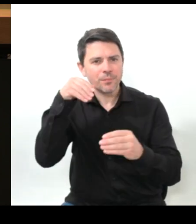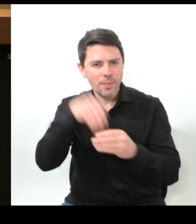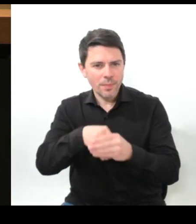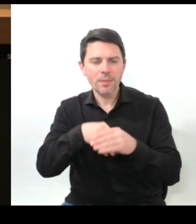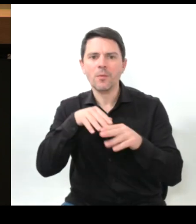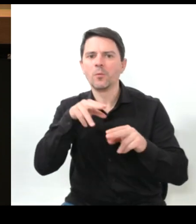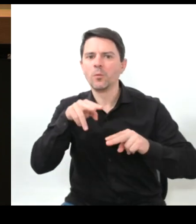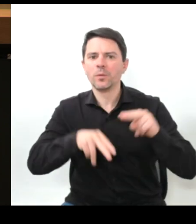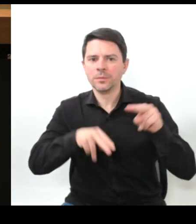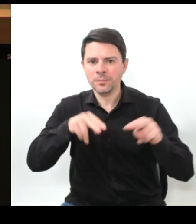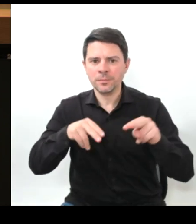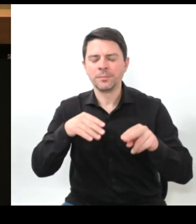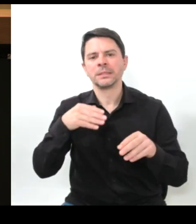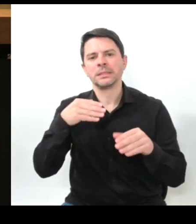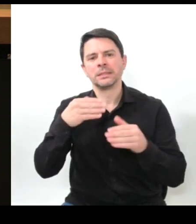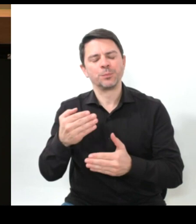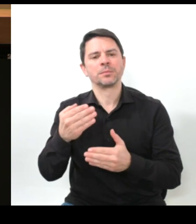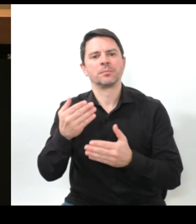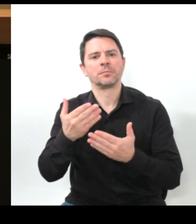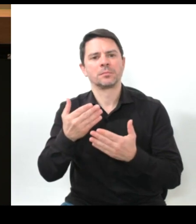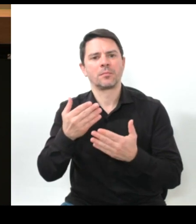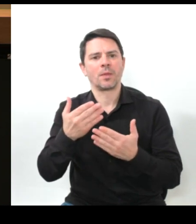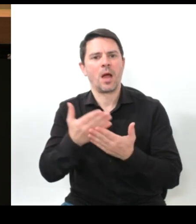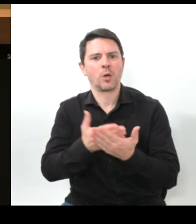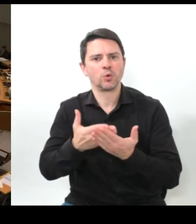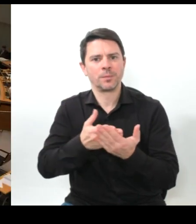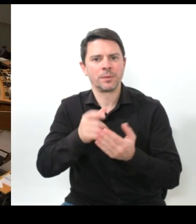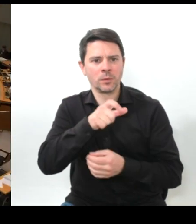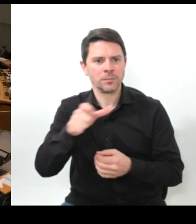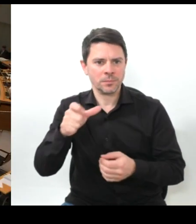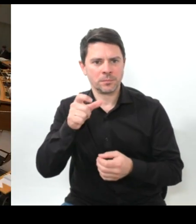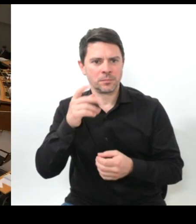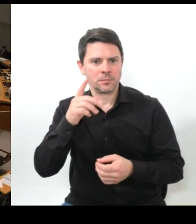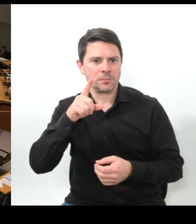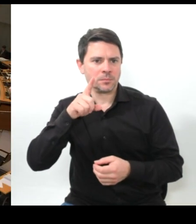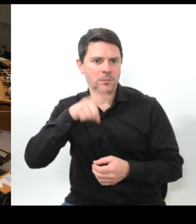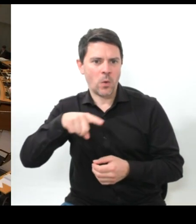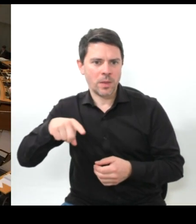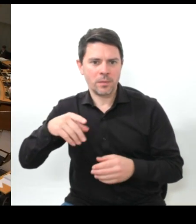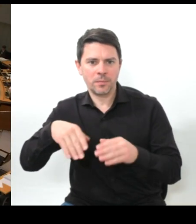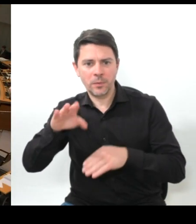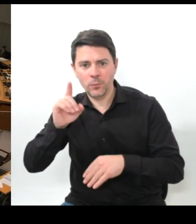entscheiden, einem Beruf im Gesundheitswesen anzustreben. (Beifall)